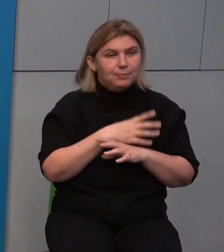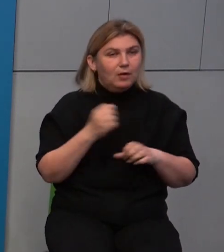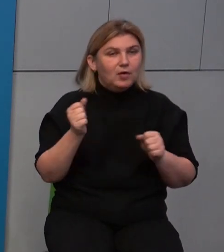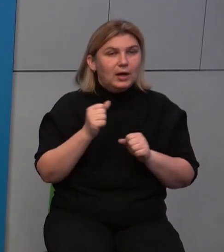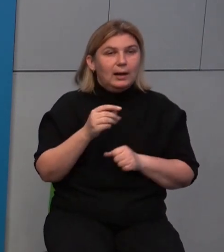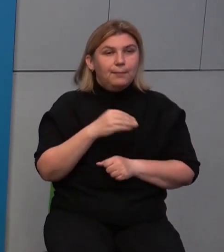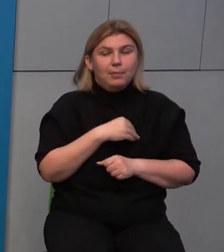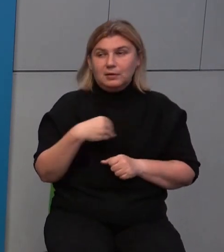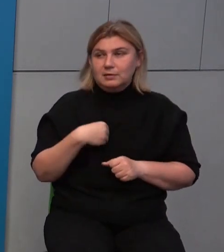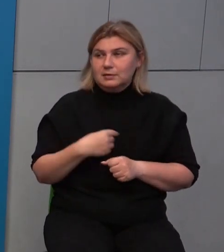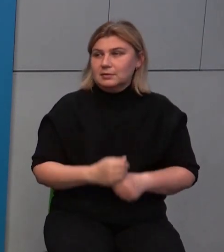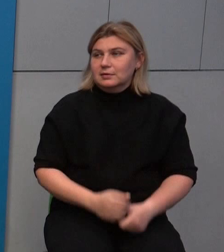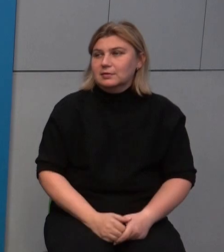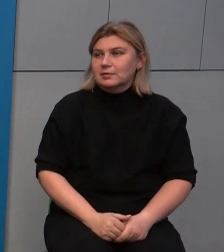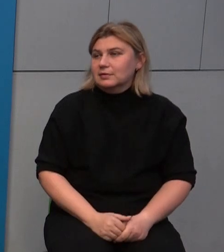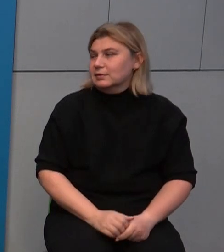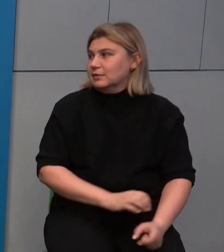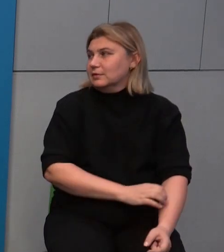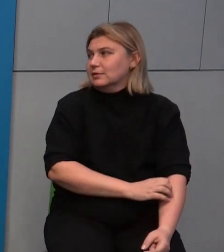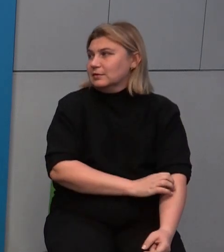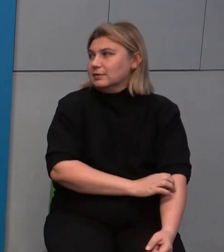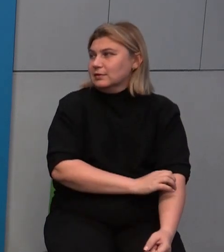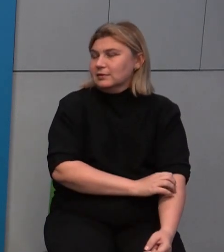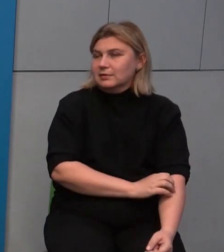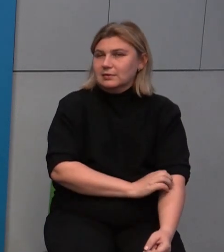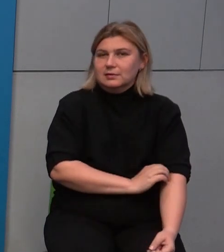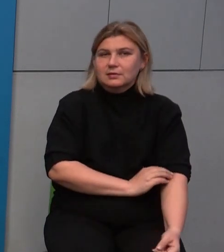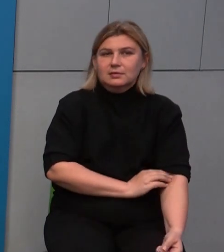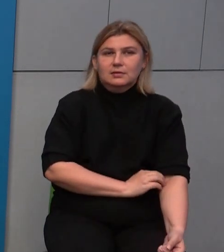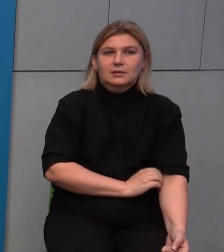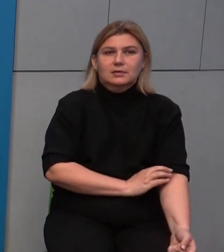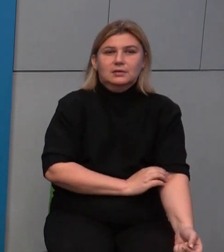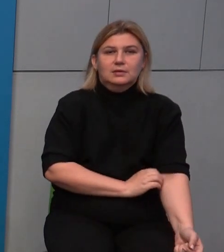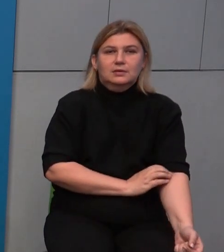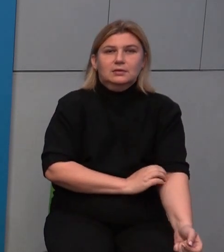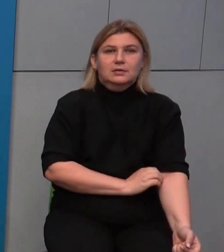To jest w ogóle bardzo ciekawe, że rzeczywiście